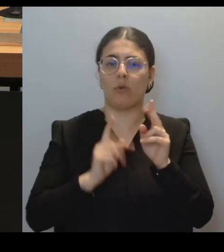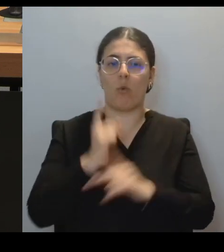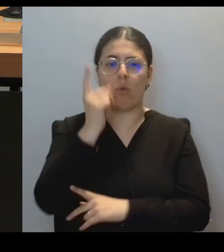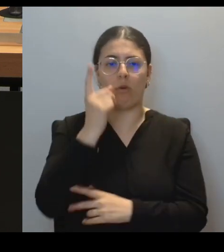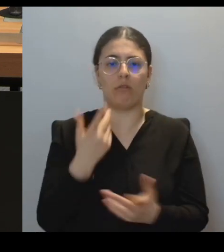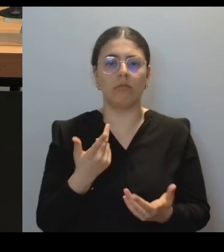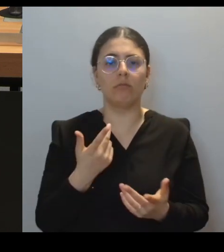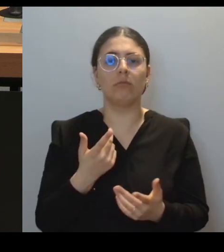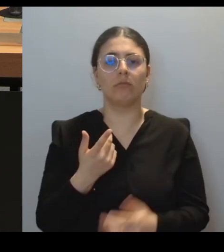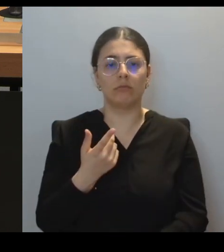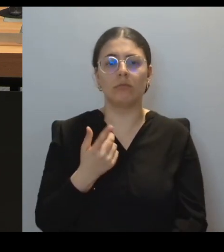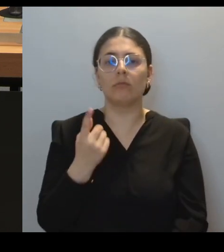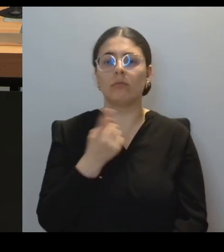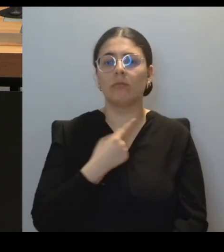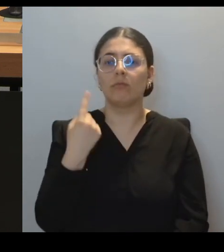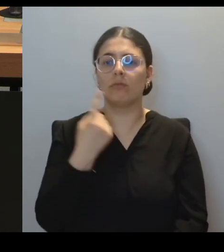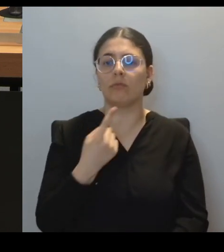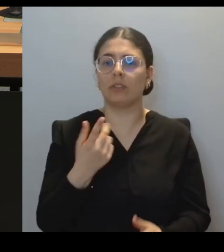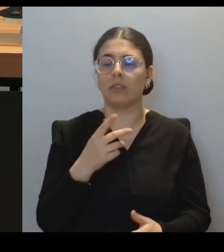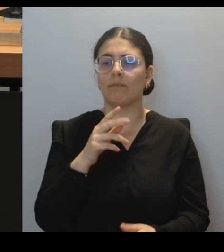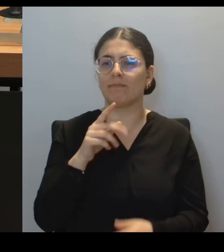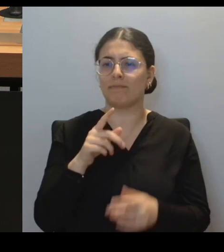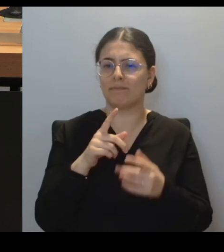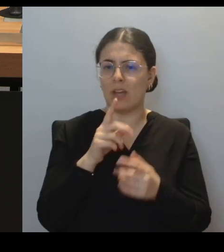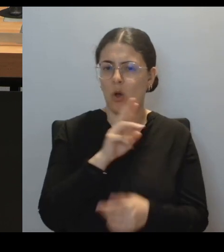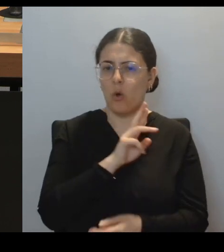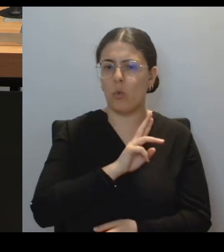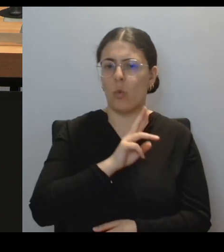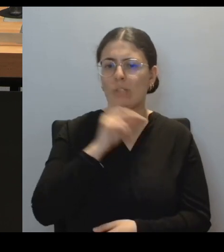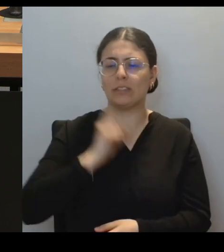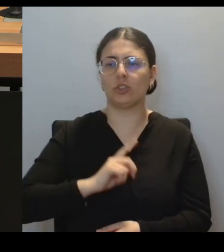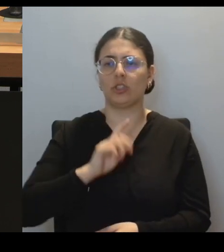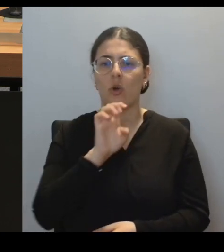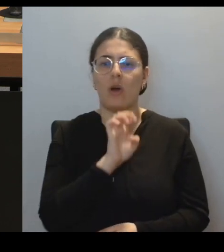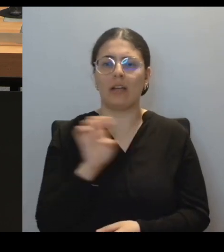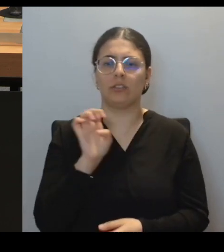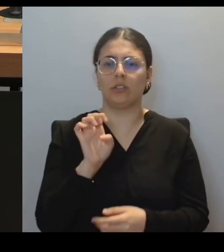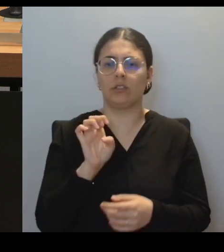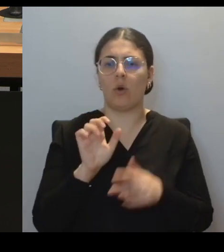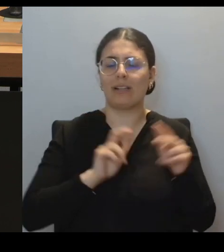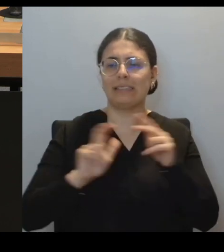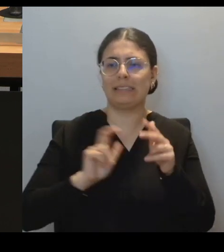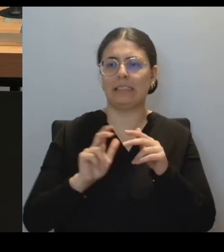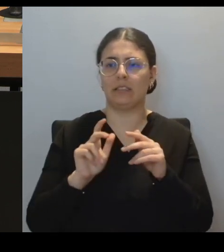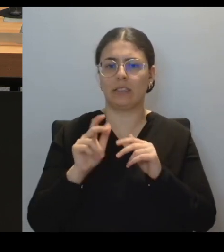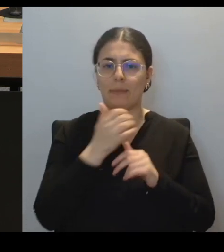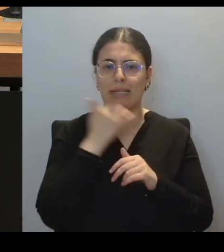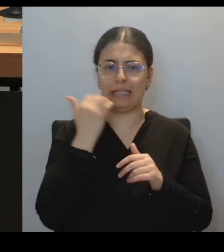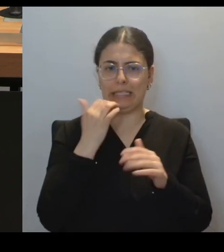Kriminalität sind. Und wir haben die Anordnungsebene auf die Präsidialebene und zeitlich begrenzt